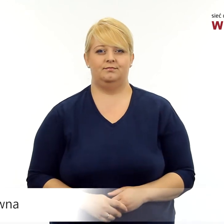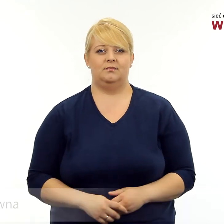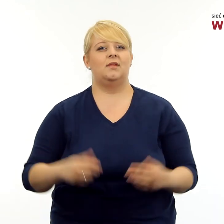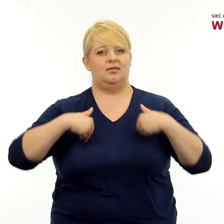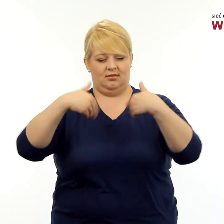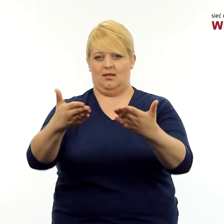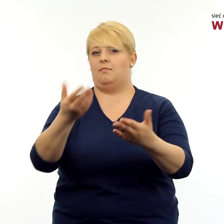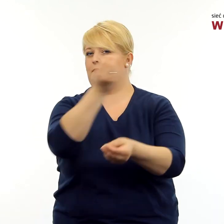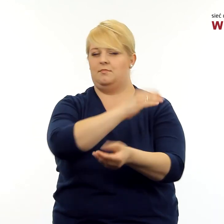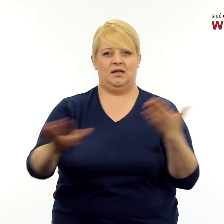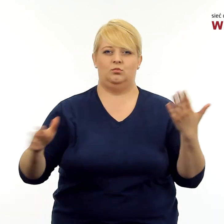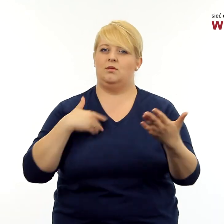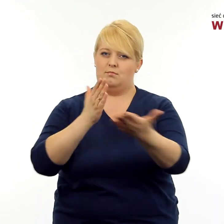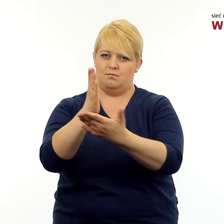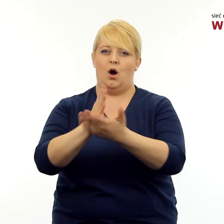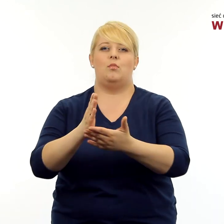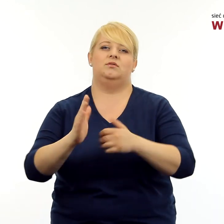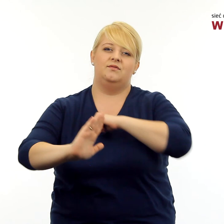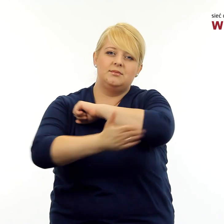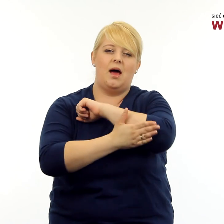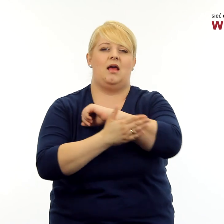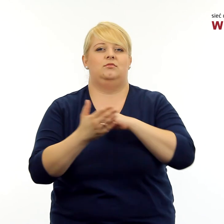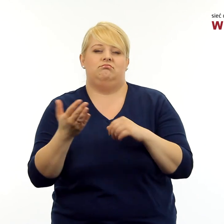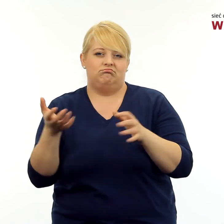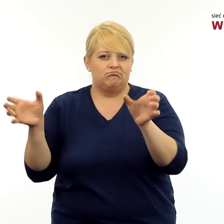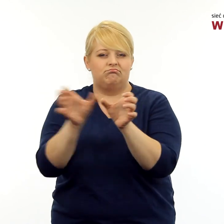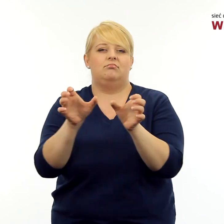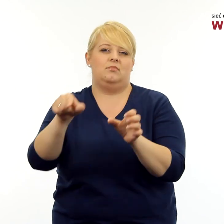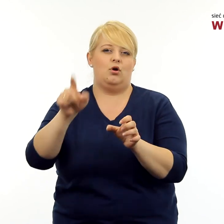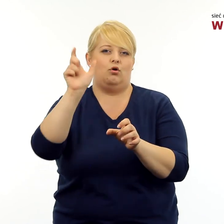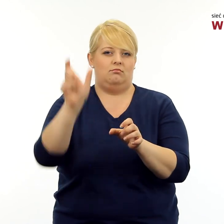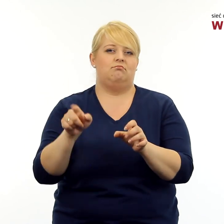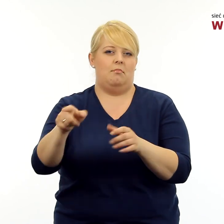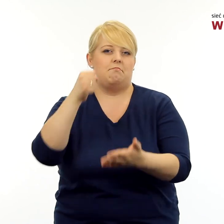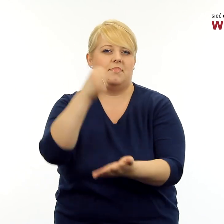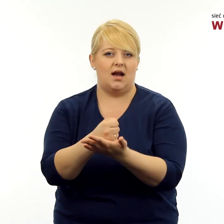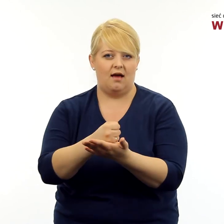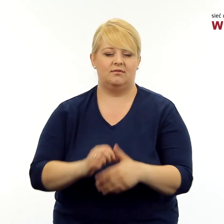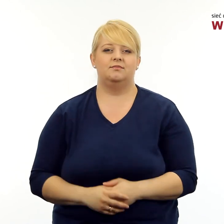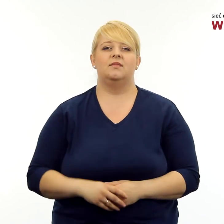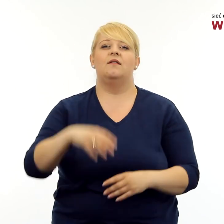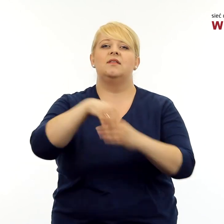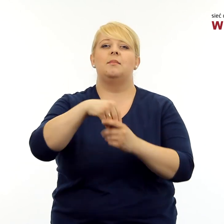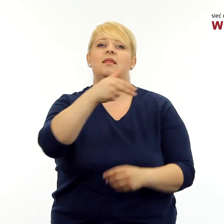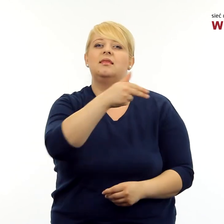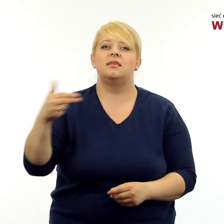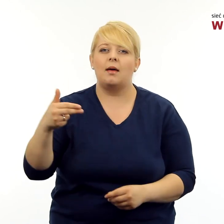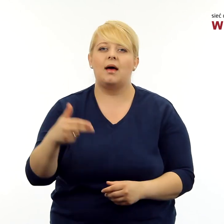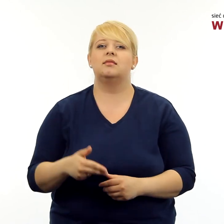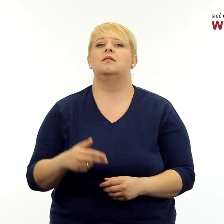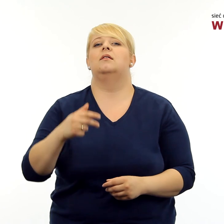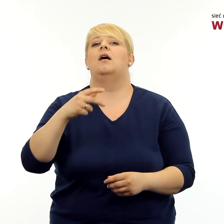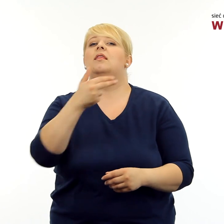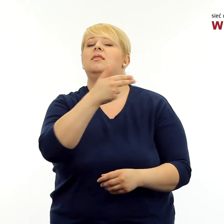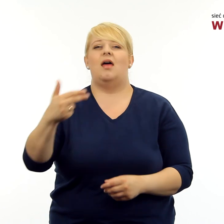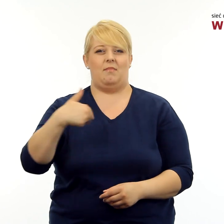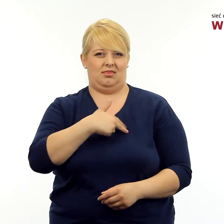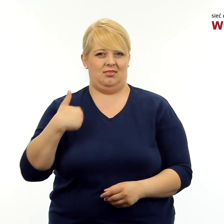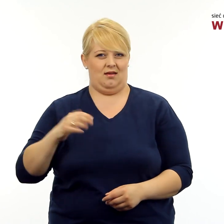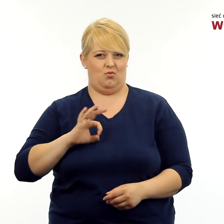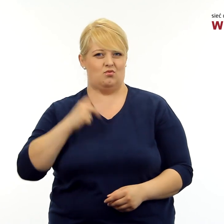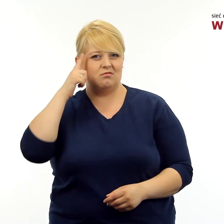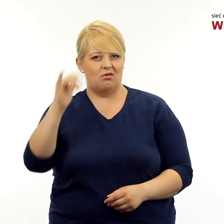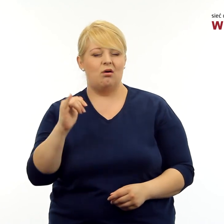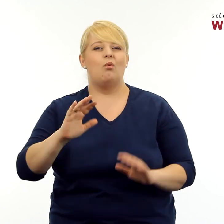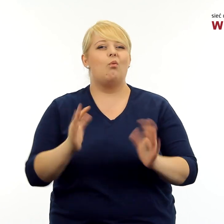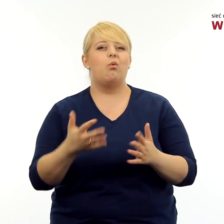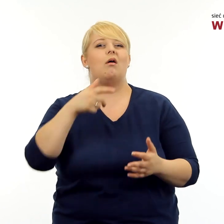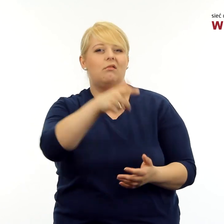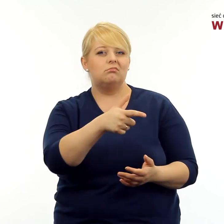Udzielamy bezpłatnego wsparcia prawnego w tematyce, w której się specjalizujemy,